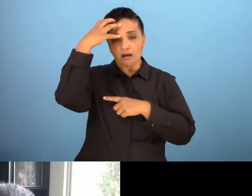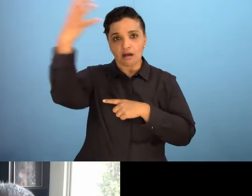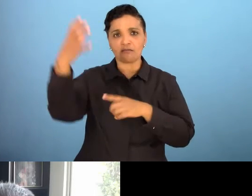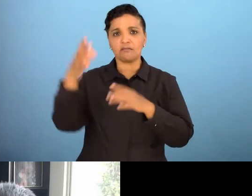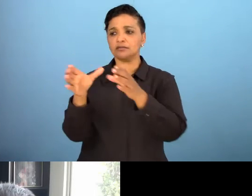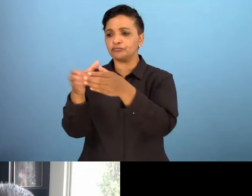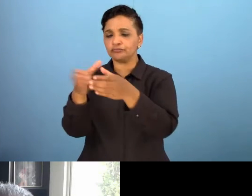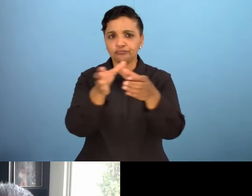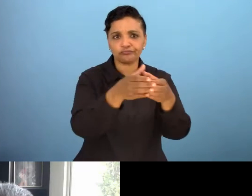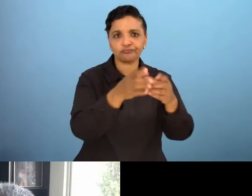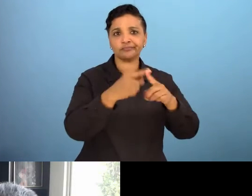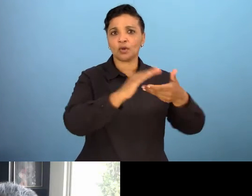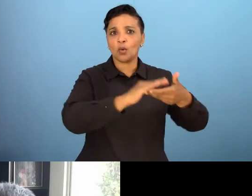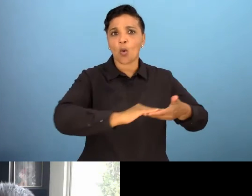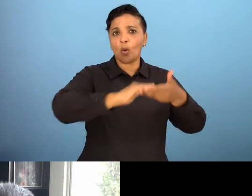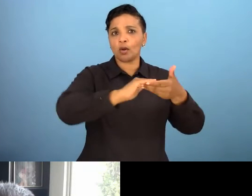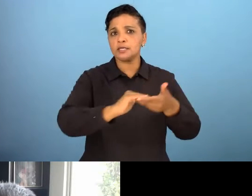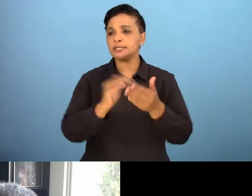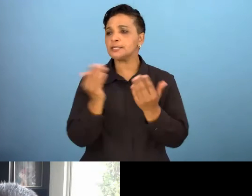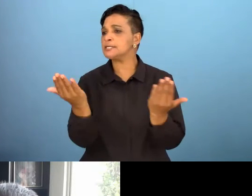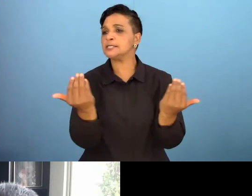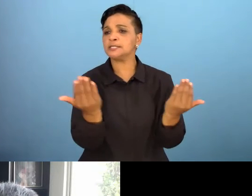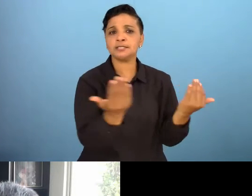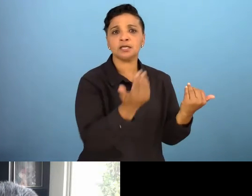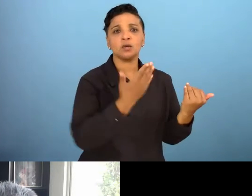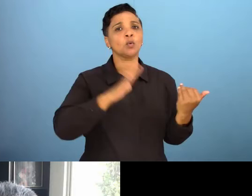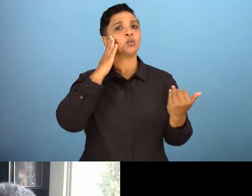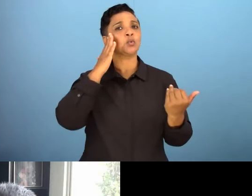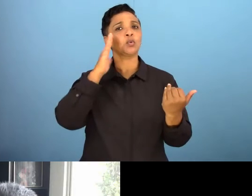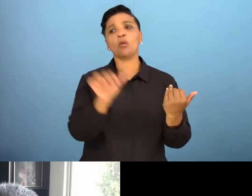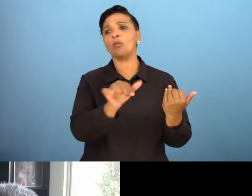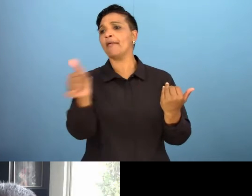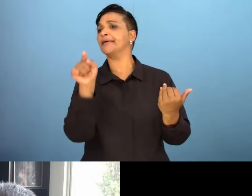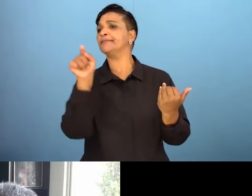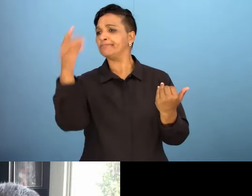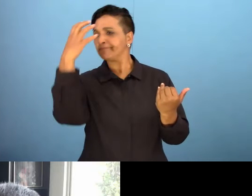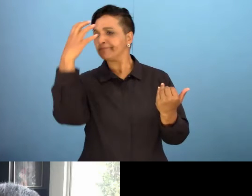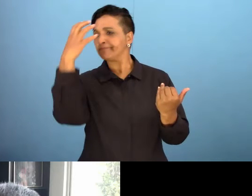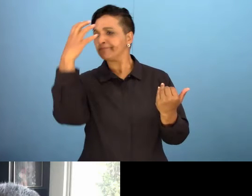También se investigó información y se realizaron entrevistas a oficinas, programas y